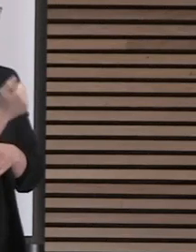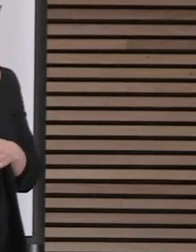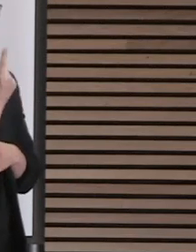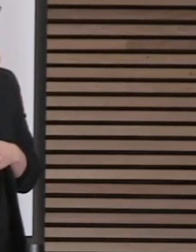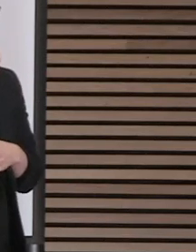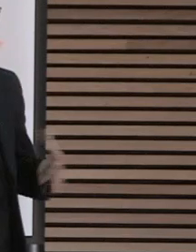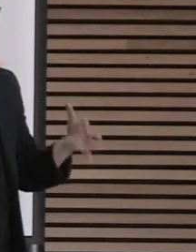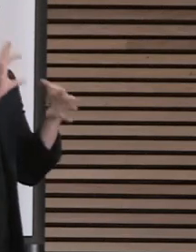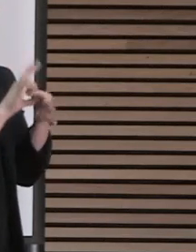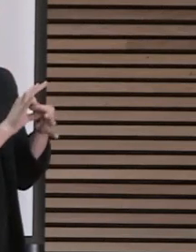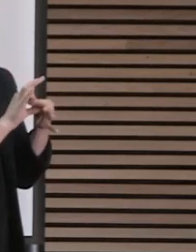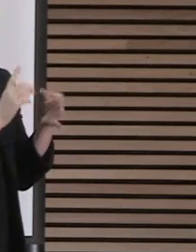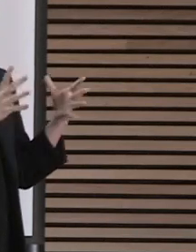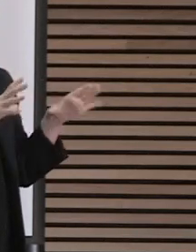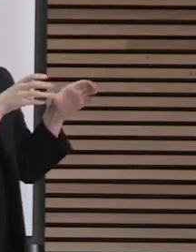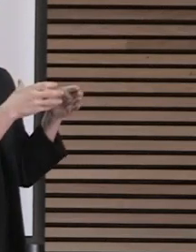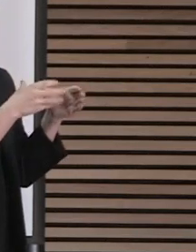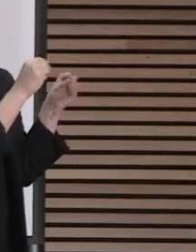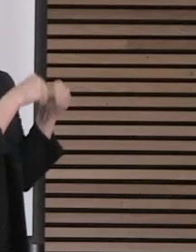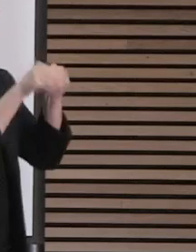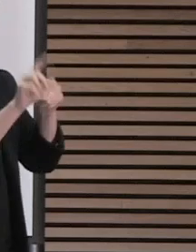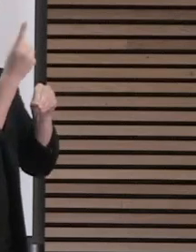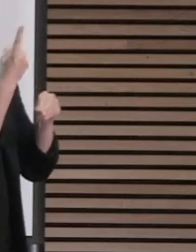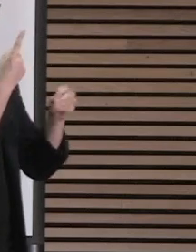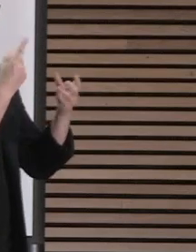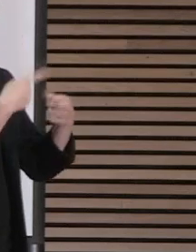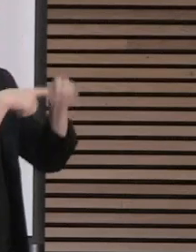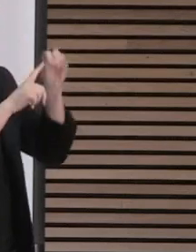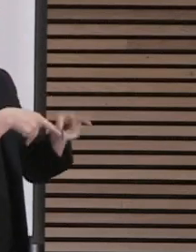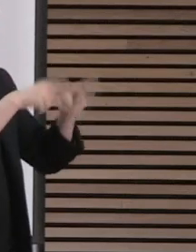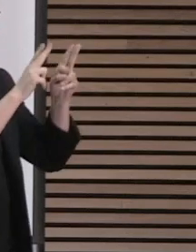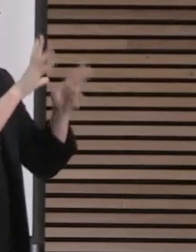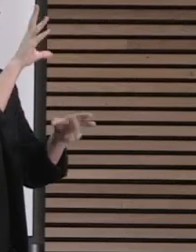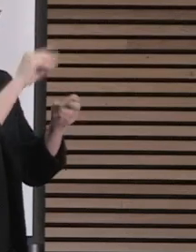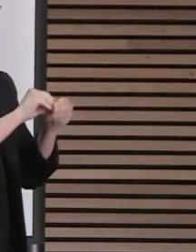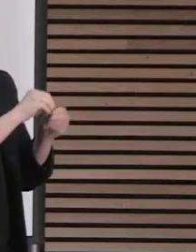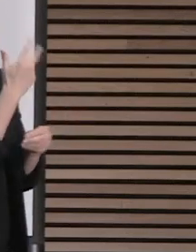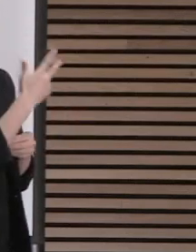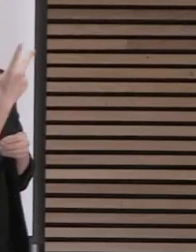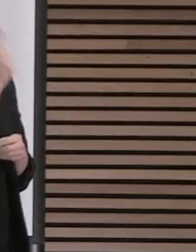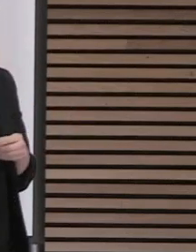motuhake, a ko matou i roto i te mahi whakap atu ki era atu. 161 nga taangata e hono